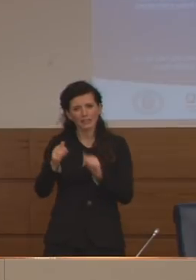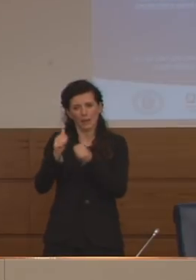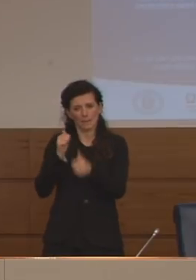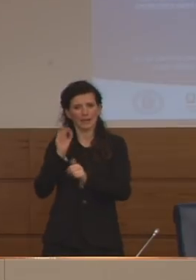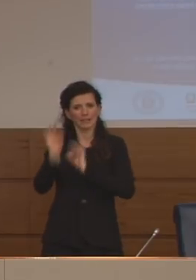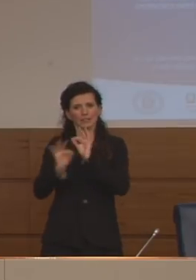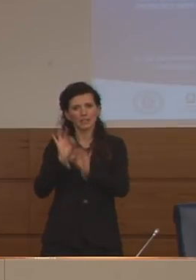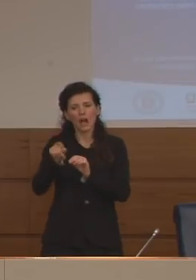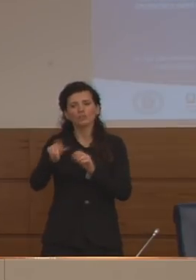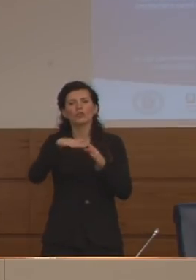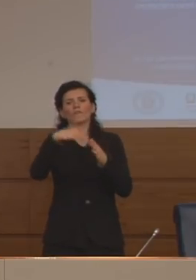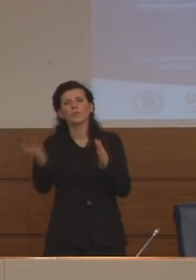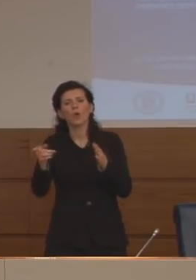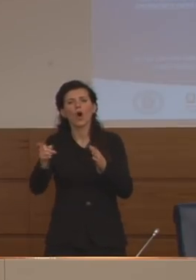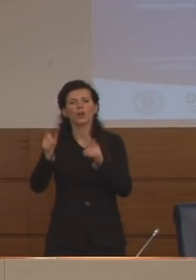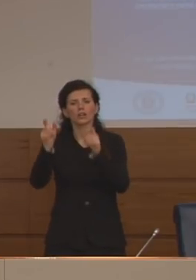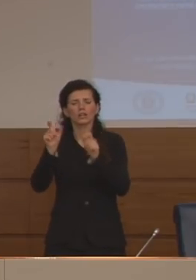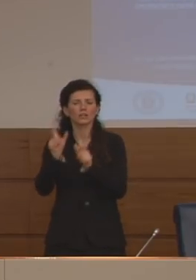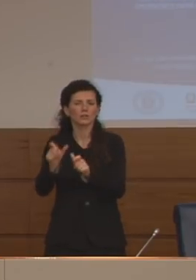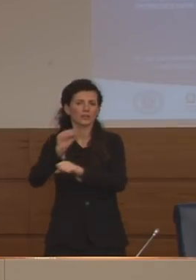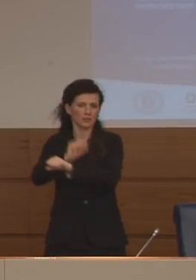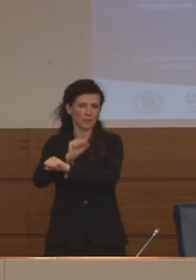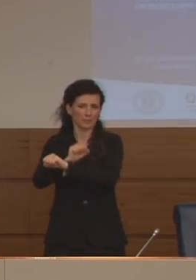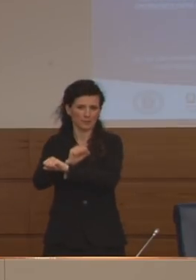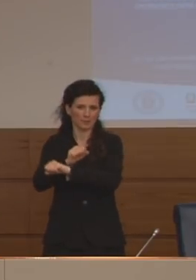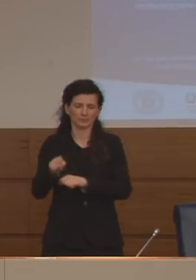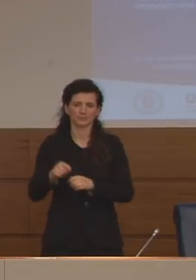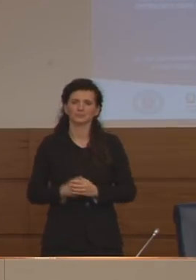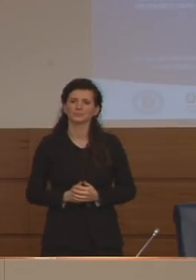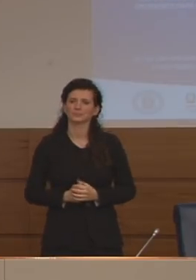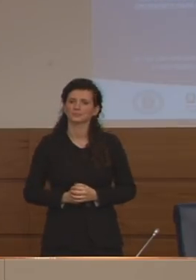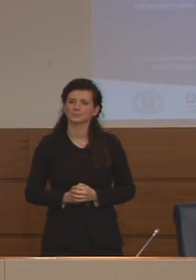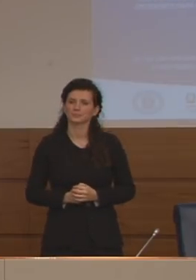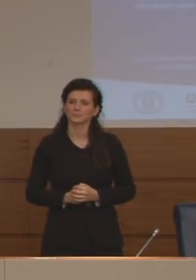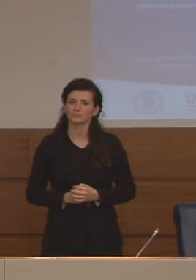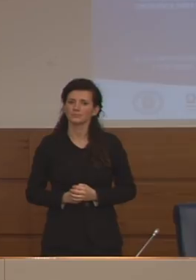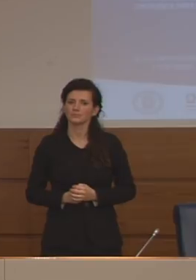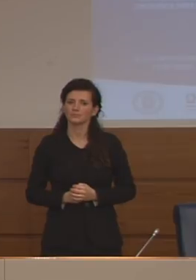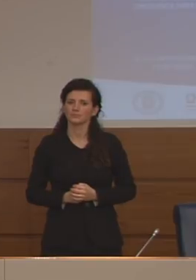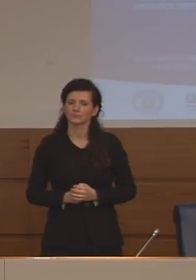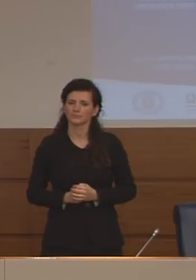istituti penitenziari. Voglio concludere dicendo che oggi ho